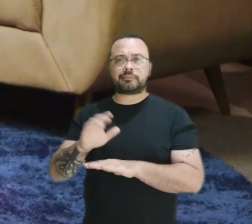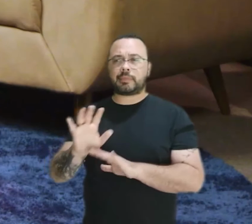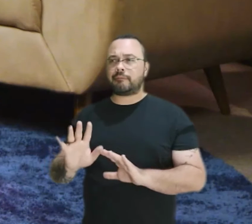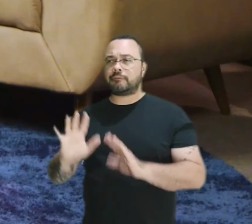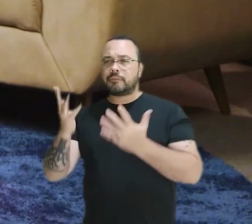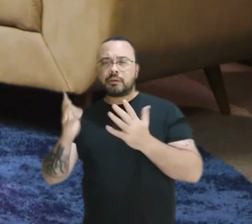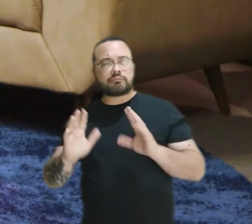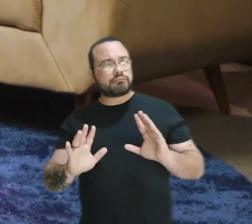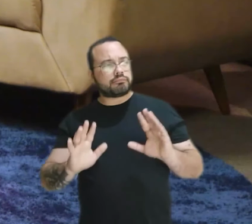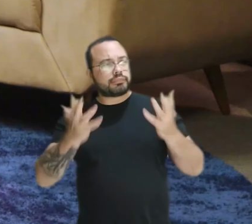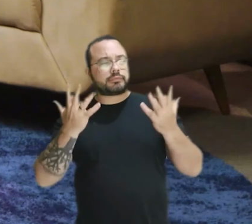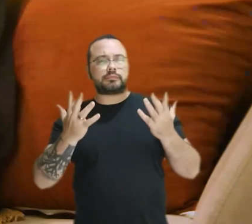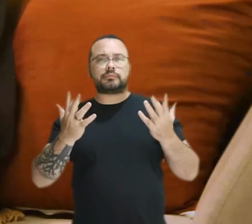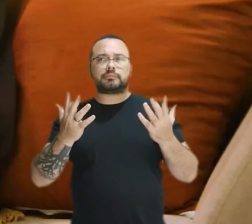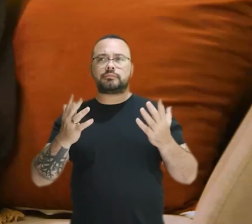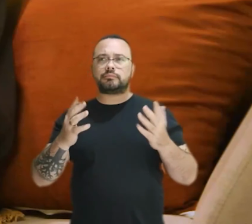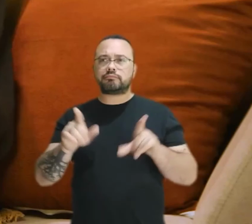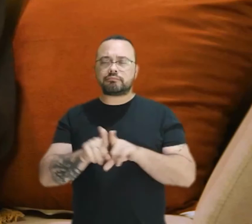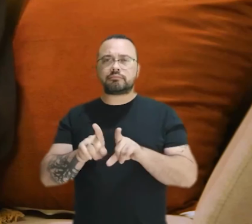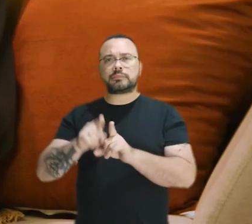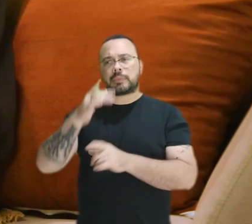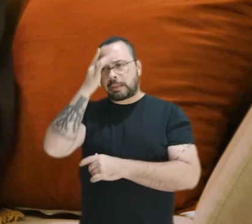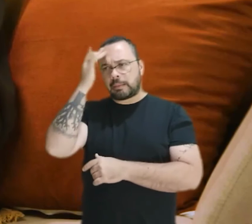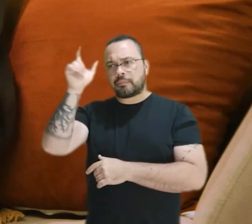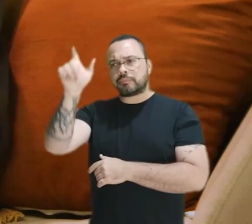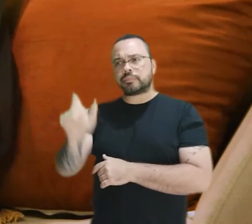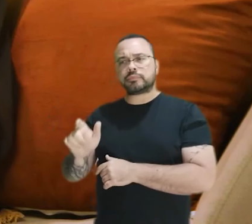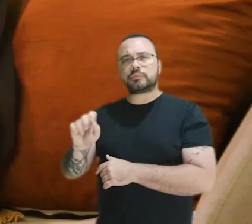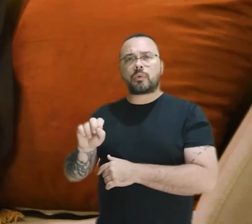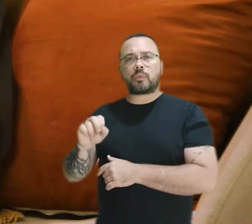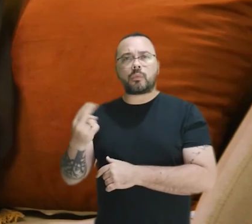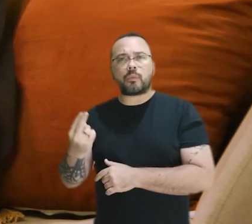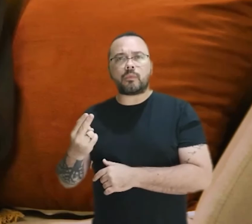que celebram autores ou lançamentos de livro